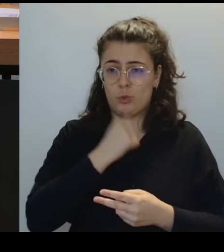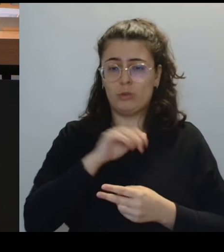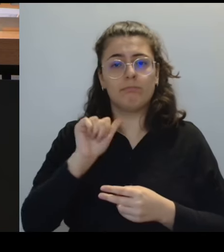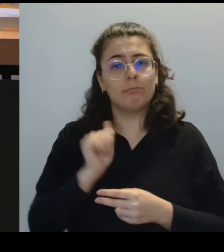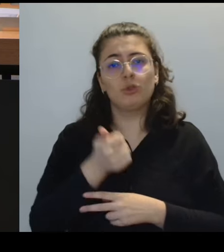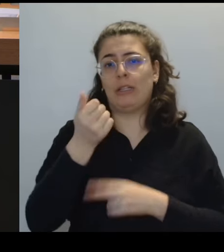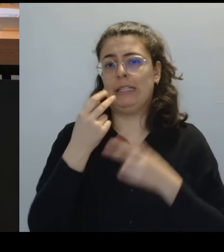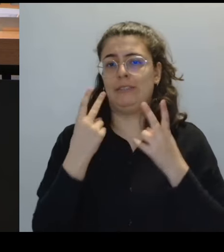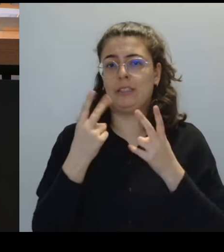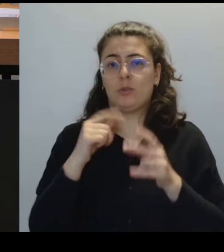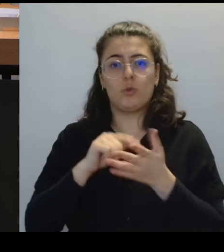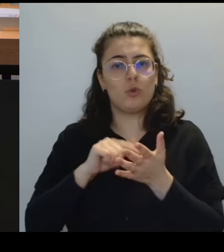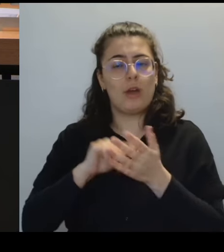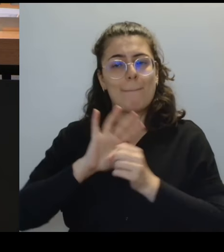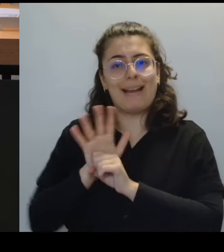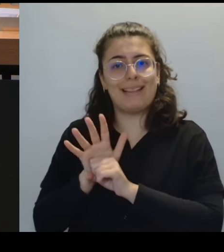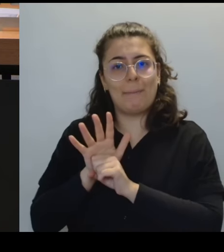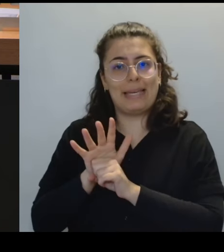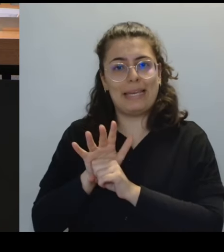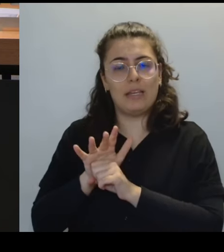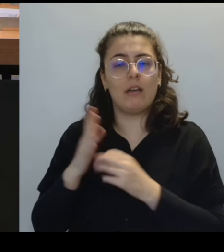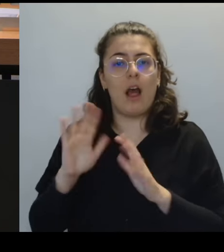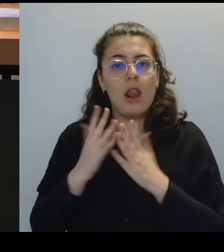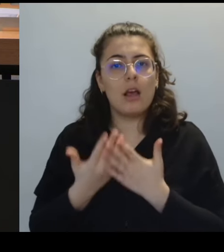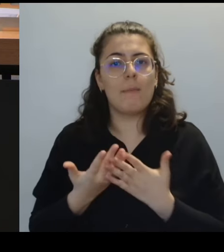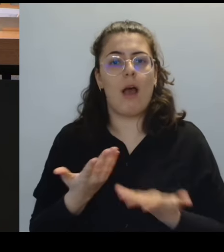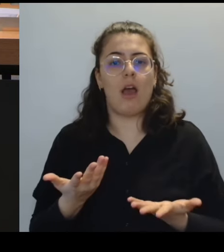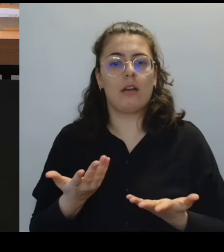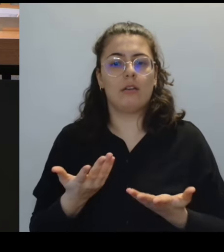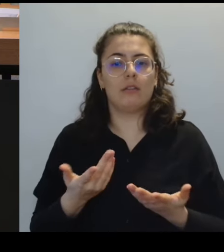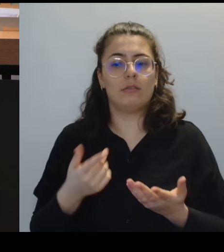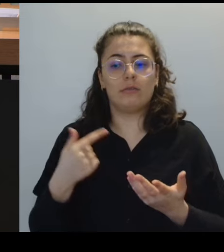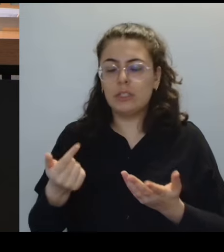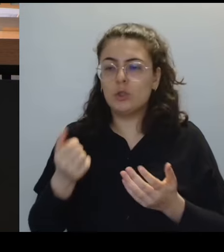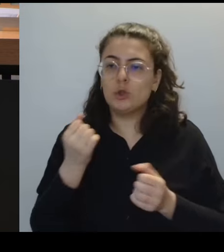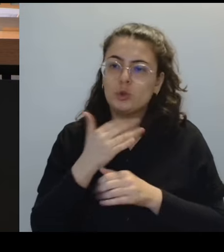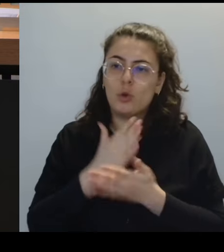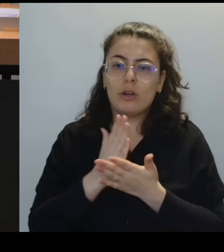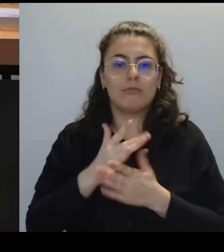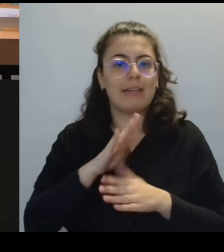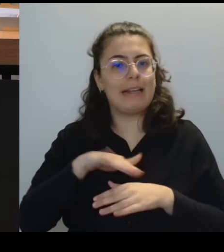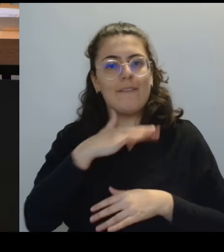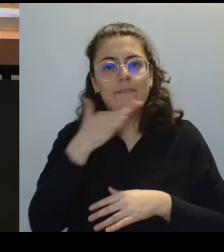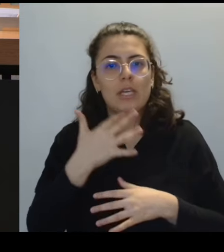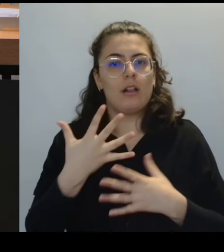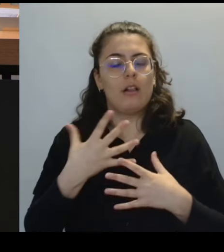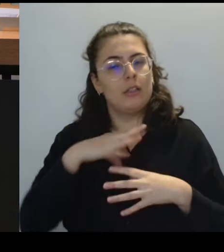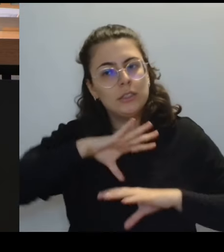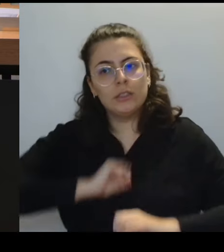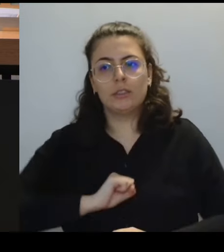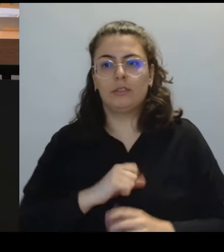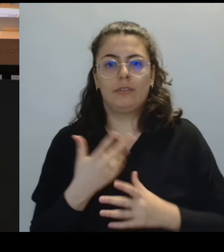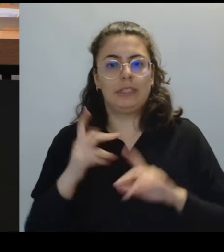und Jugendlichen einiges mitgemacht. Die Gesellschaft hat ihnen viel abverlangt. Die Pandemie blieb für viele junge Menschen nicht